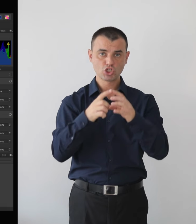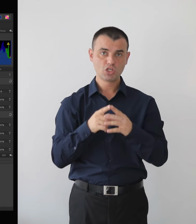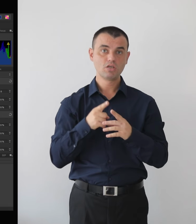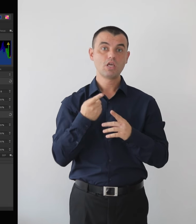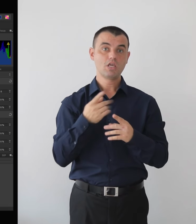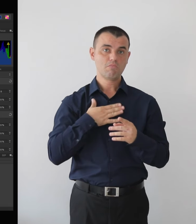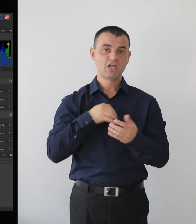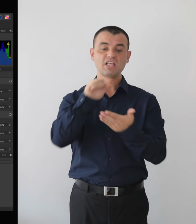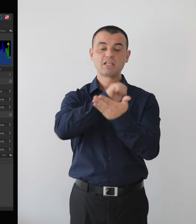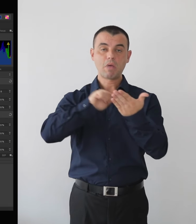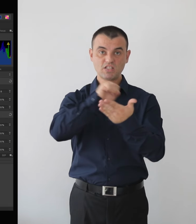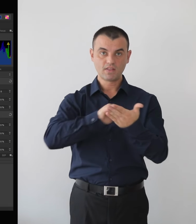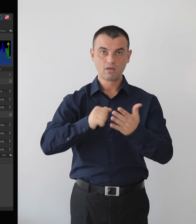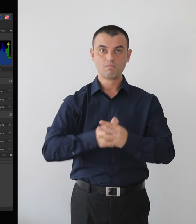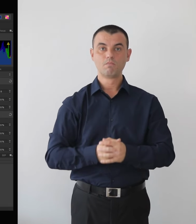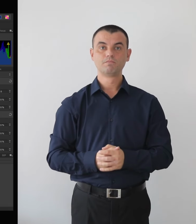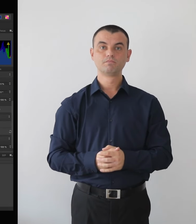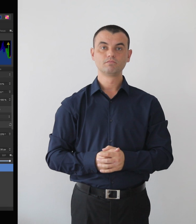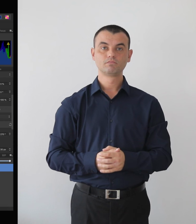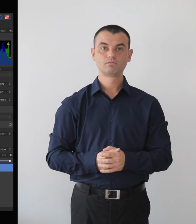на границите на обект във фотографията.